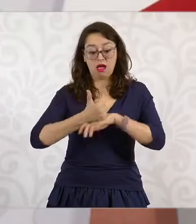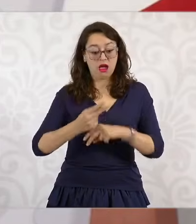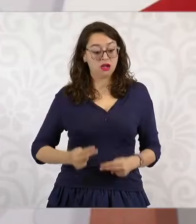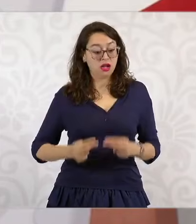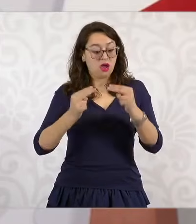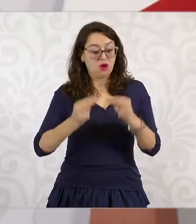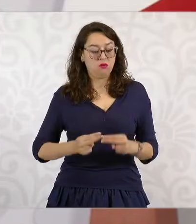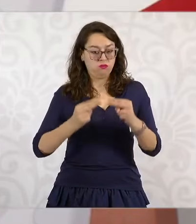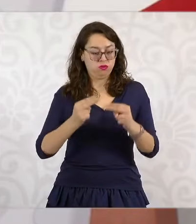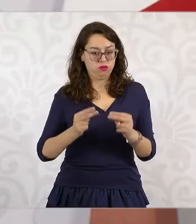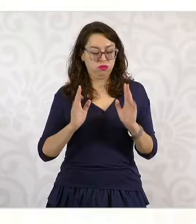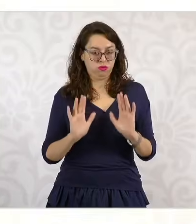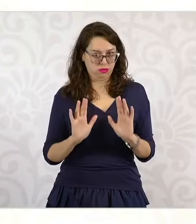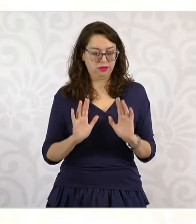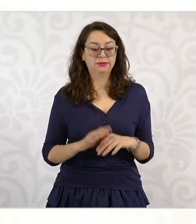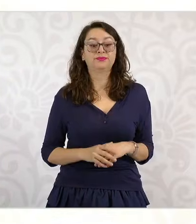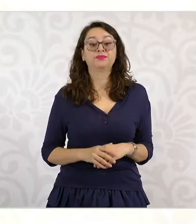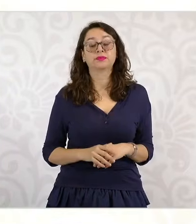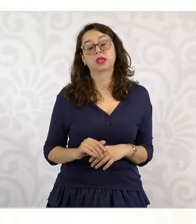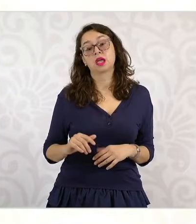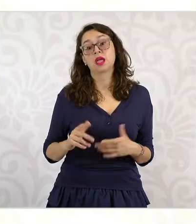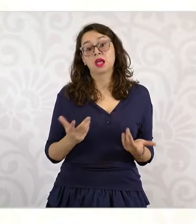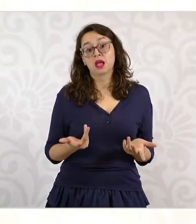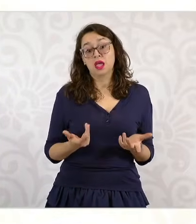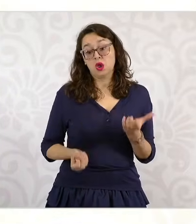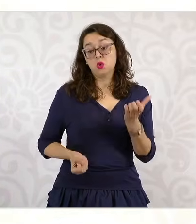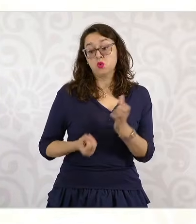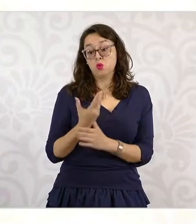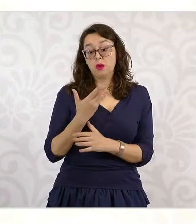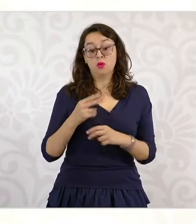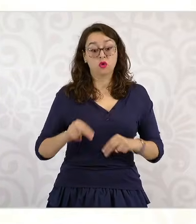Ah, nada más como un dato, el 36% de todos los nuevos negocios de Estados Unidos se crean por